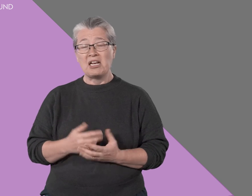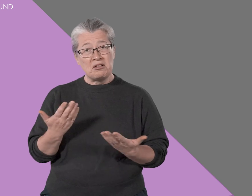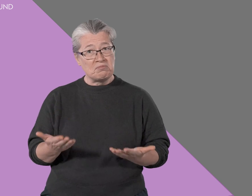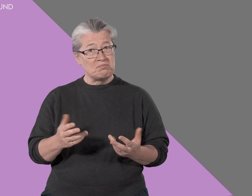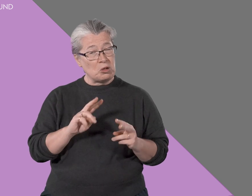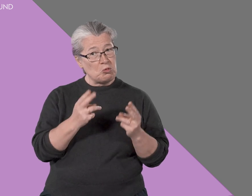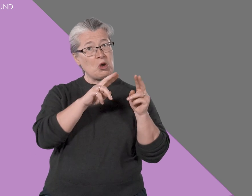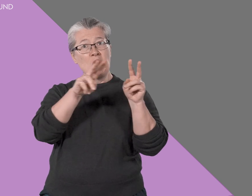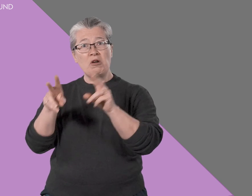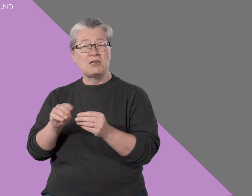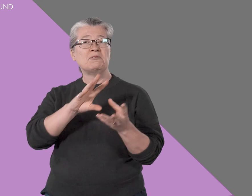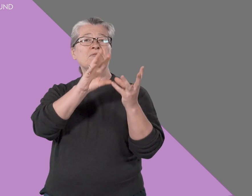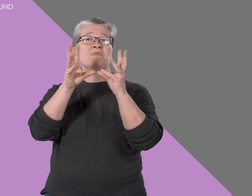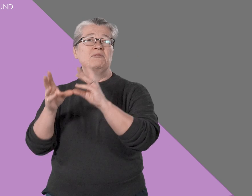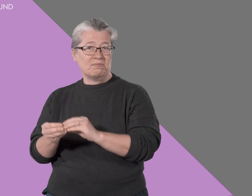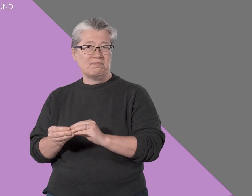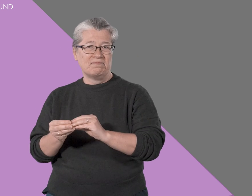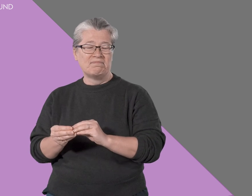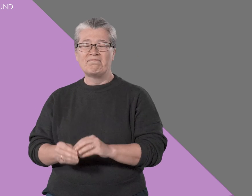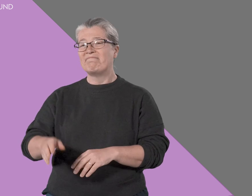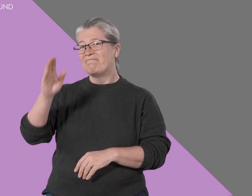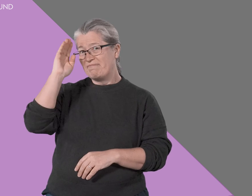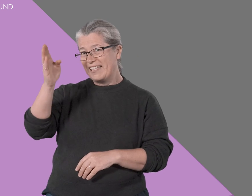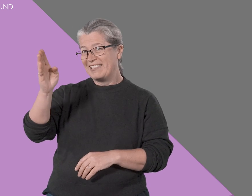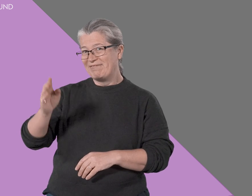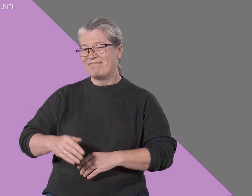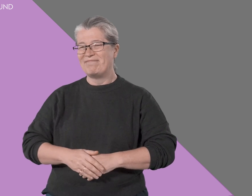Det var den här veckans nyhetsöversikt. Mojdå!